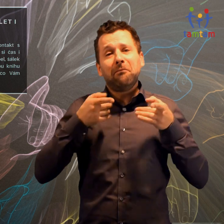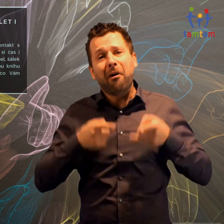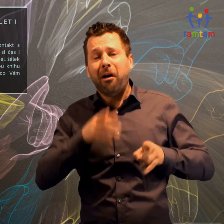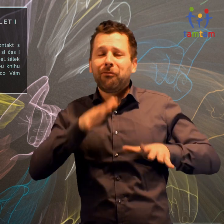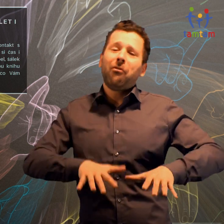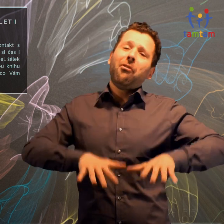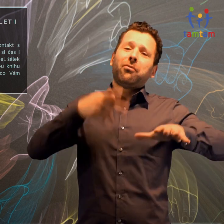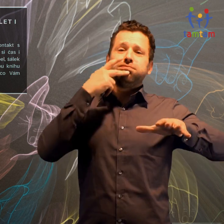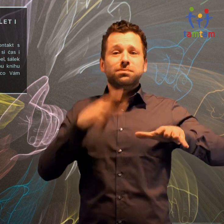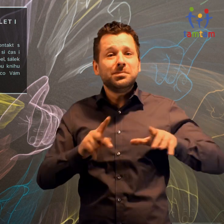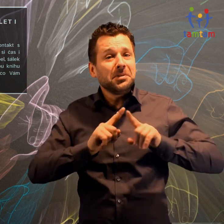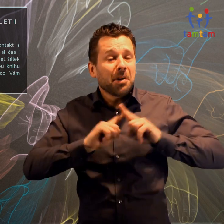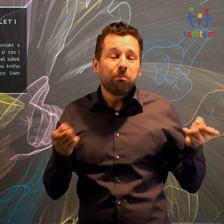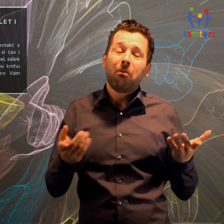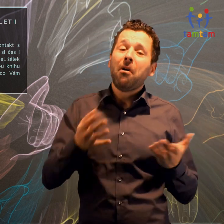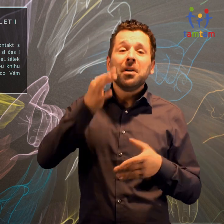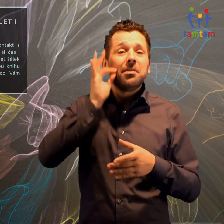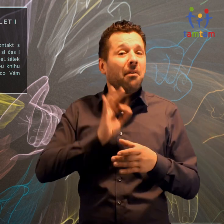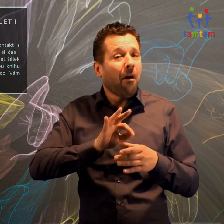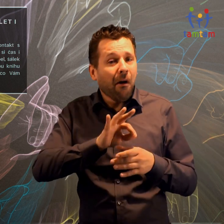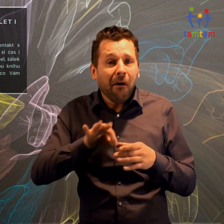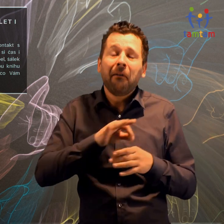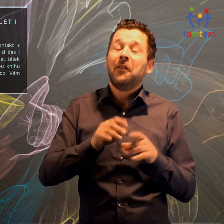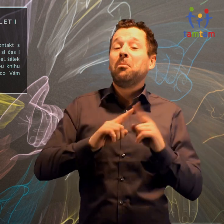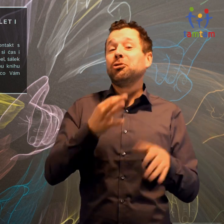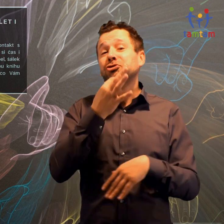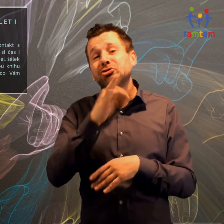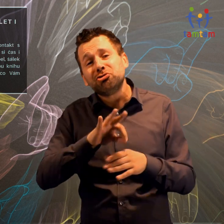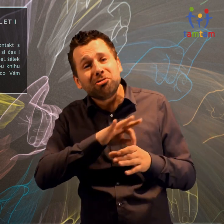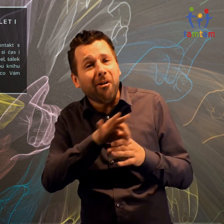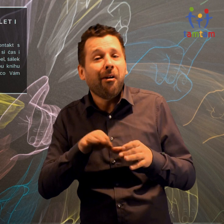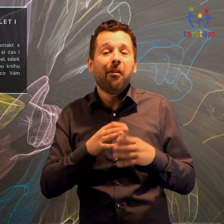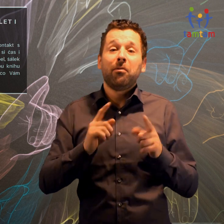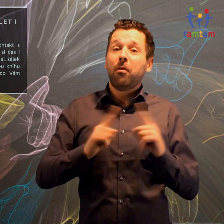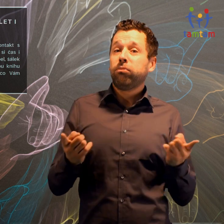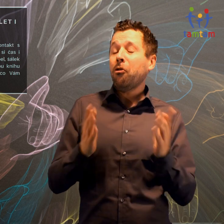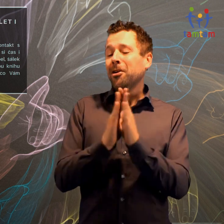Třeba v horké vaně, nebo s šálkem dobré kávy nebo čaje.